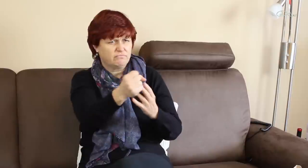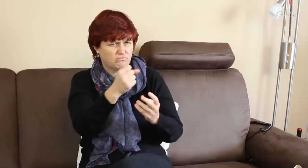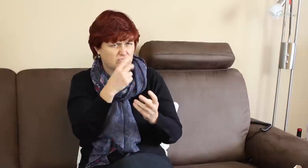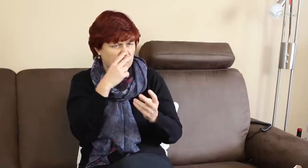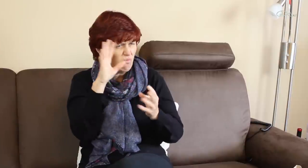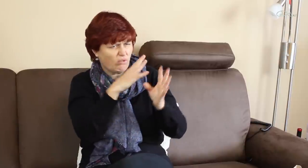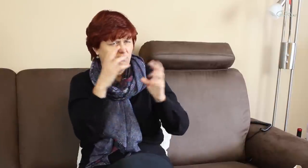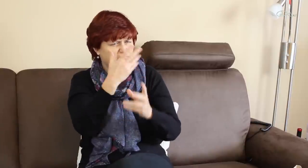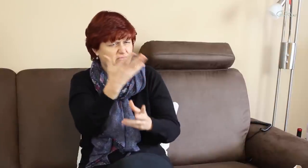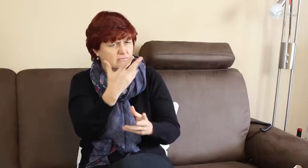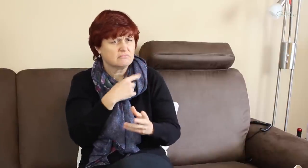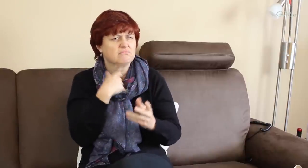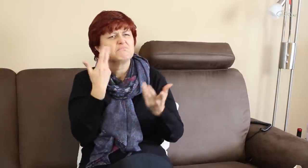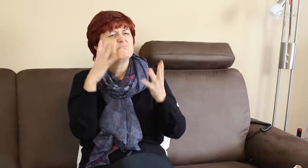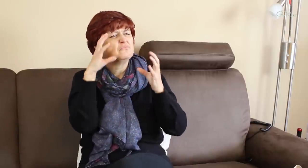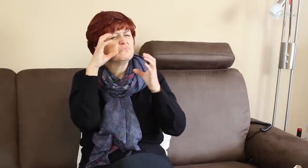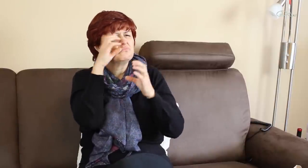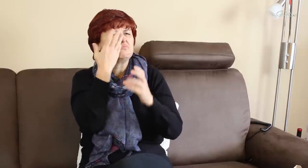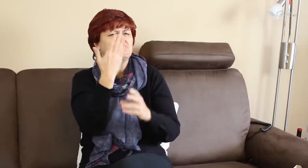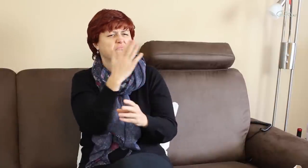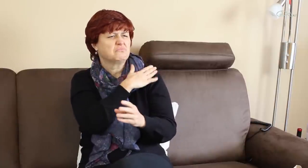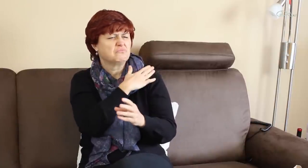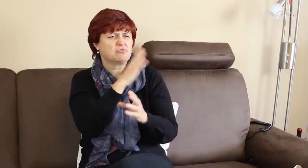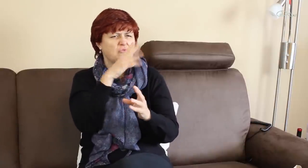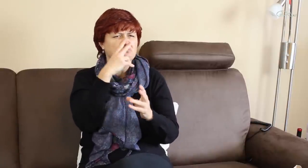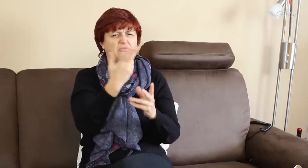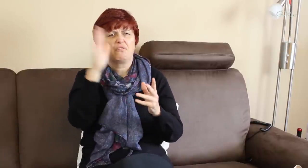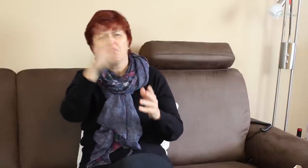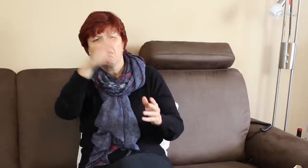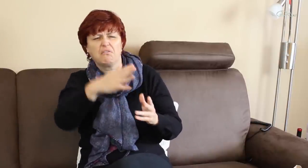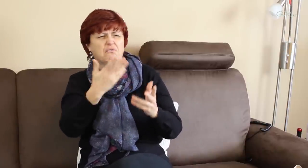Er sagte, ich sähe immer weniger, weil ich zum Beispiel nicht sah, wenn er winkte. Er hatte dafür als einziger Verständnis.